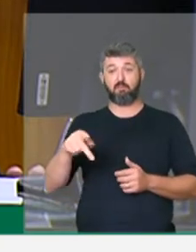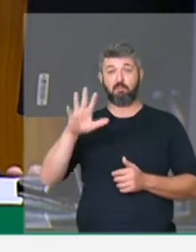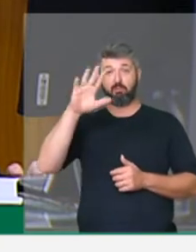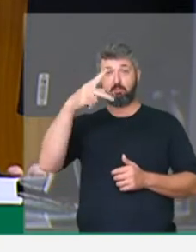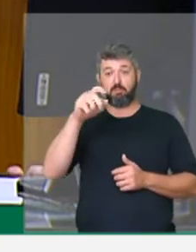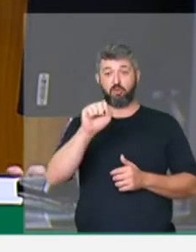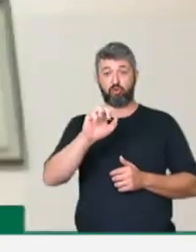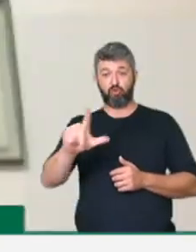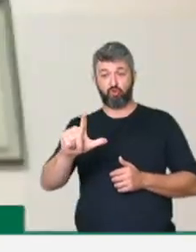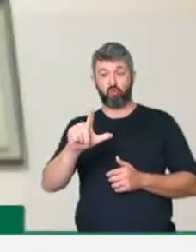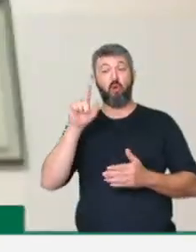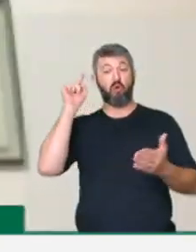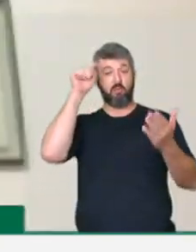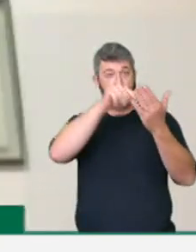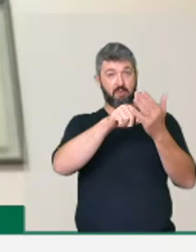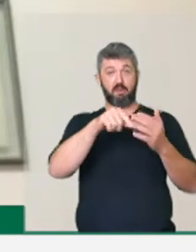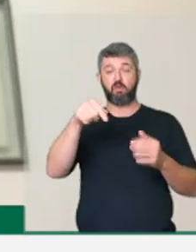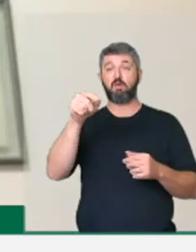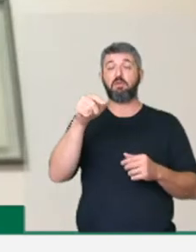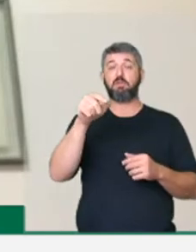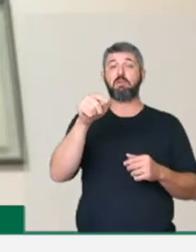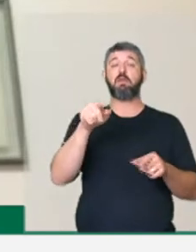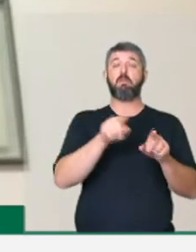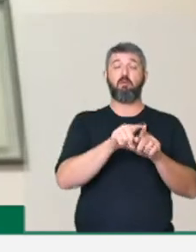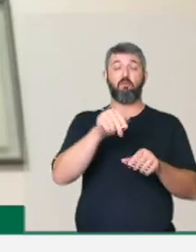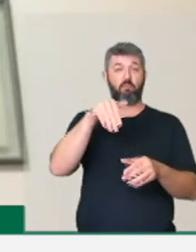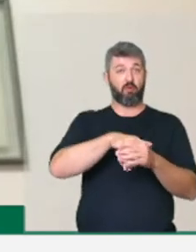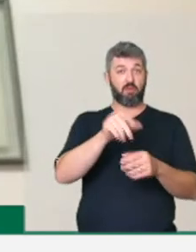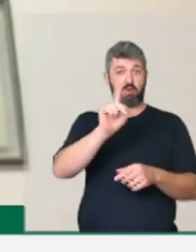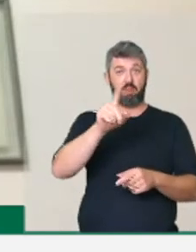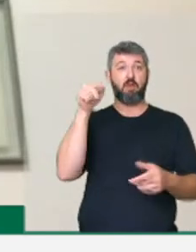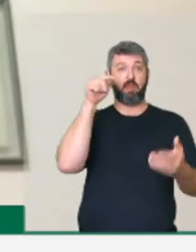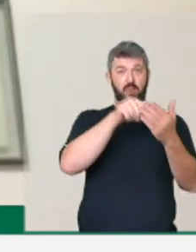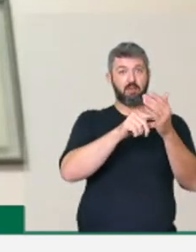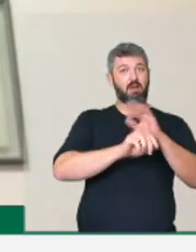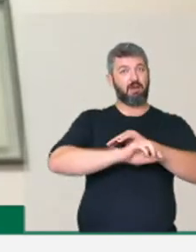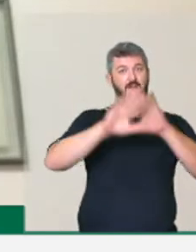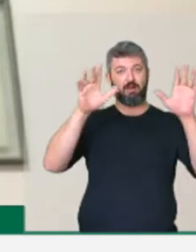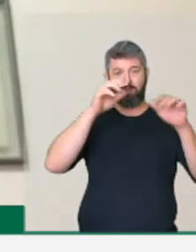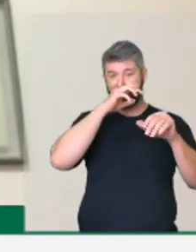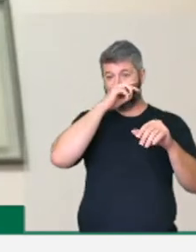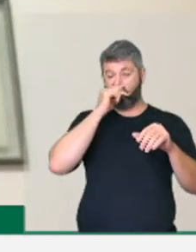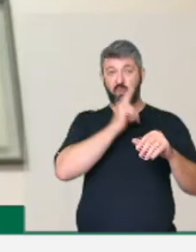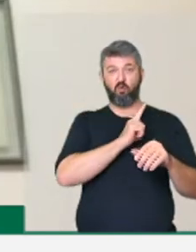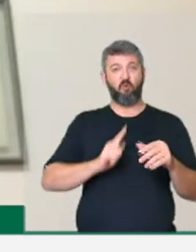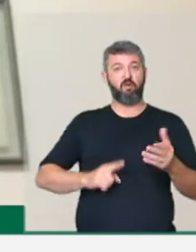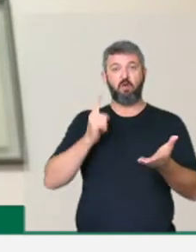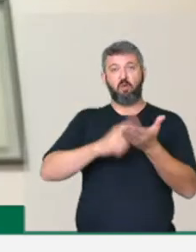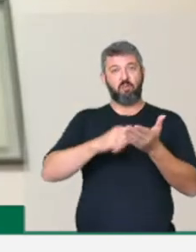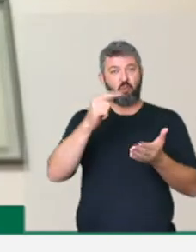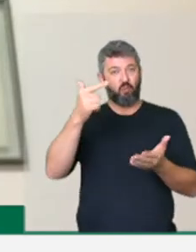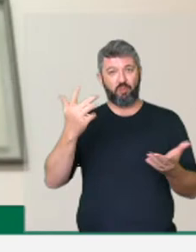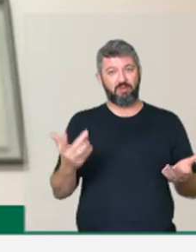FORAM CRIADOS EXATAMENTE NA TENTATIVA DE RESOLVER A DESIGUALDADE, AS DESIGUALDADES REGIONAIS PORQUE SE TINHA, NA ÉPOCA, OS GOVERNANTES E A